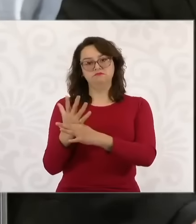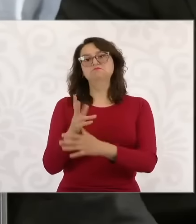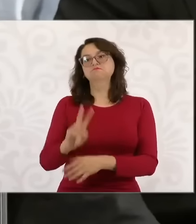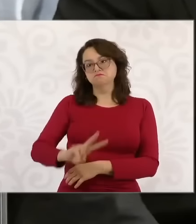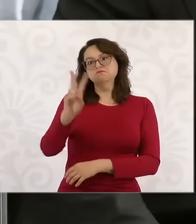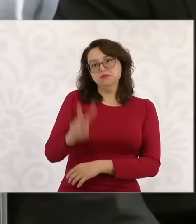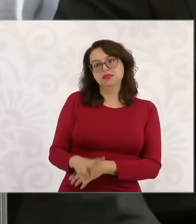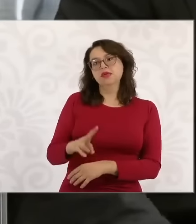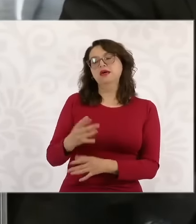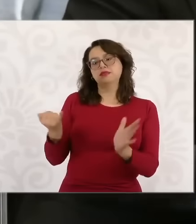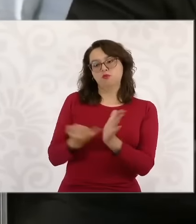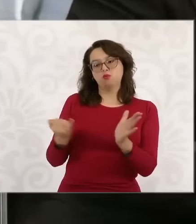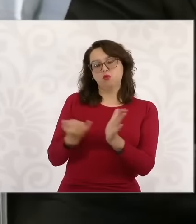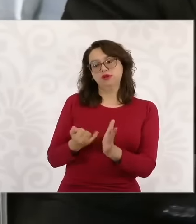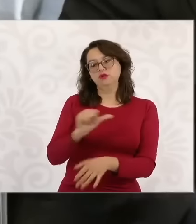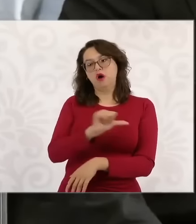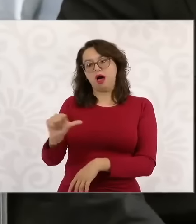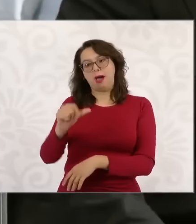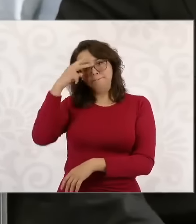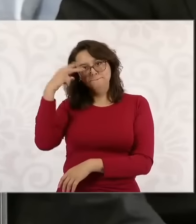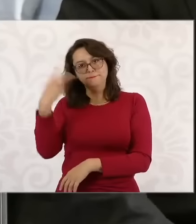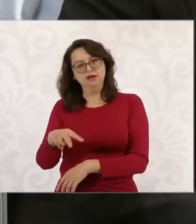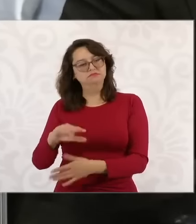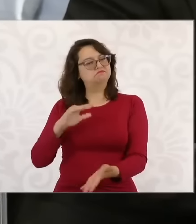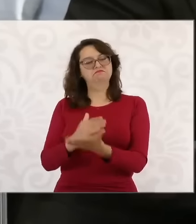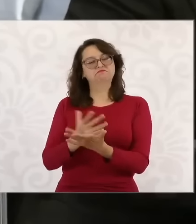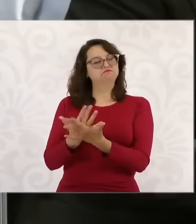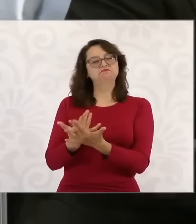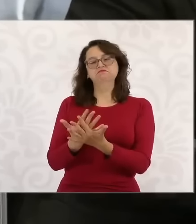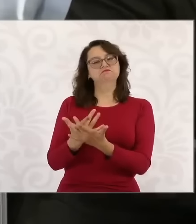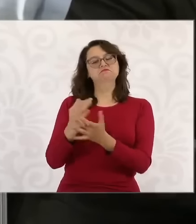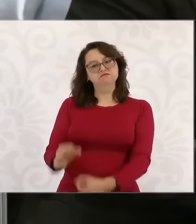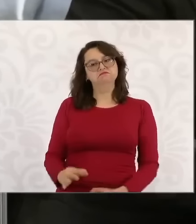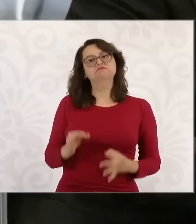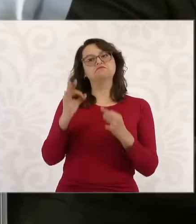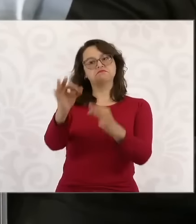aranceles de 30% a la importación a la importación de mercancías procedentes de México. Destacar esta